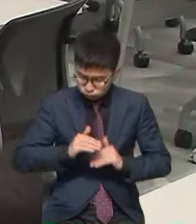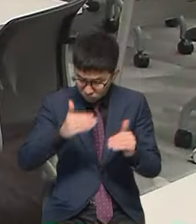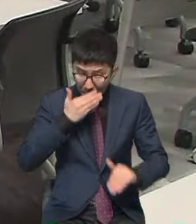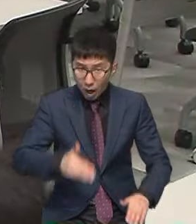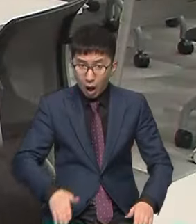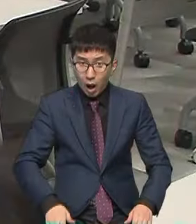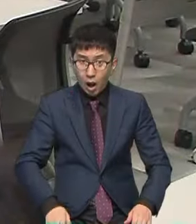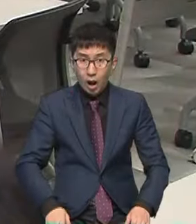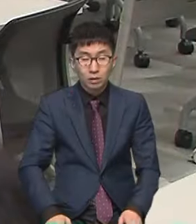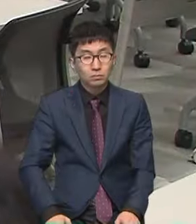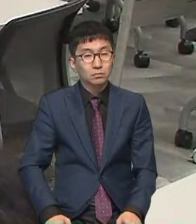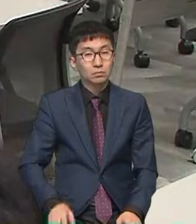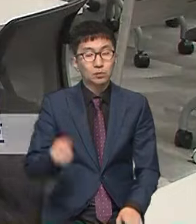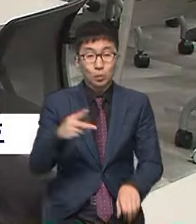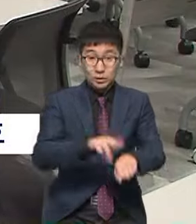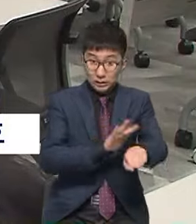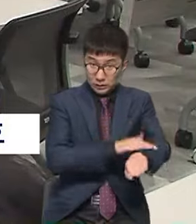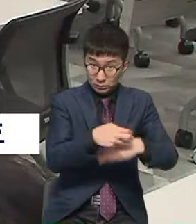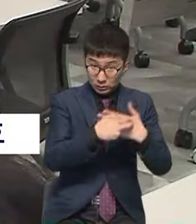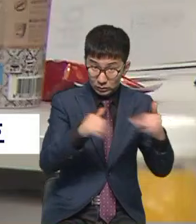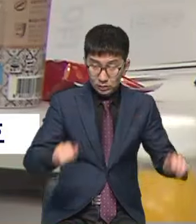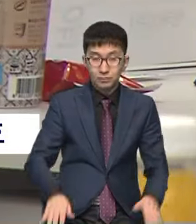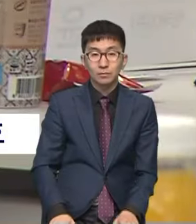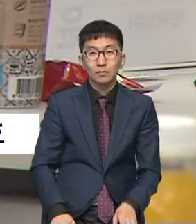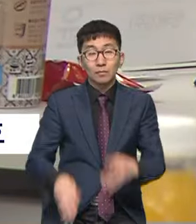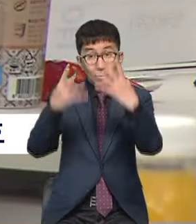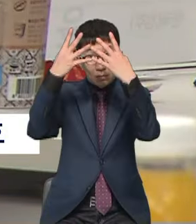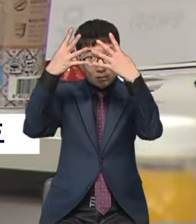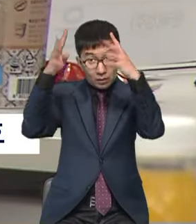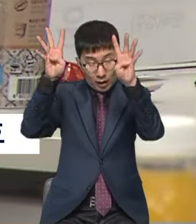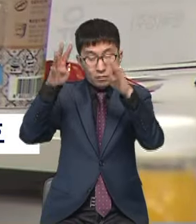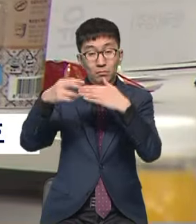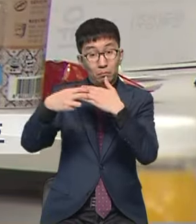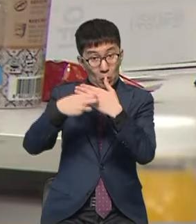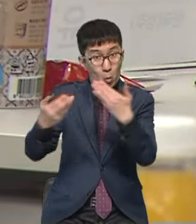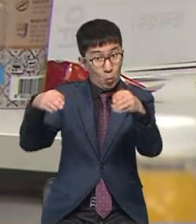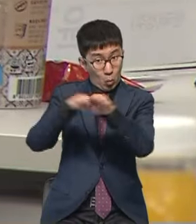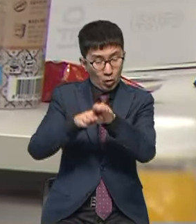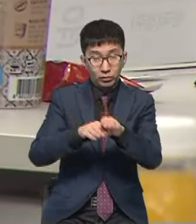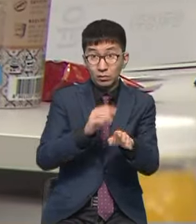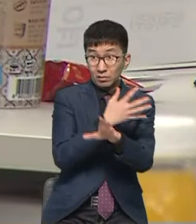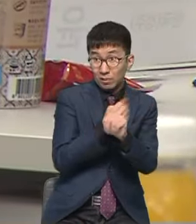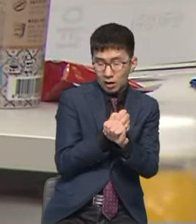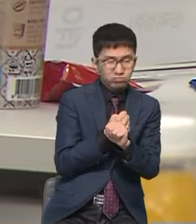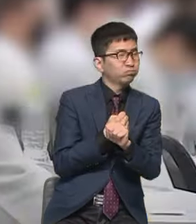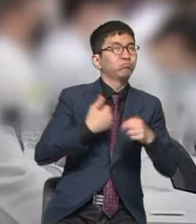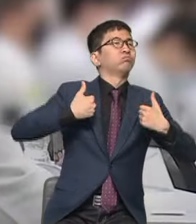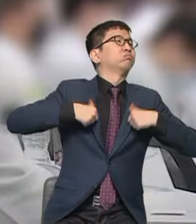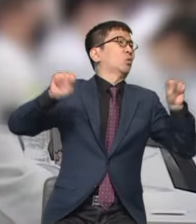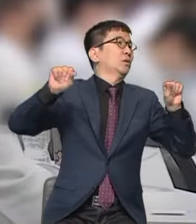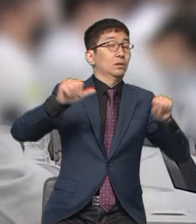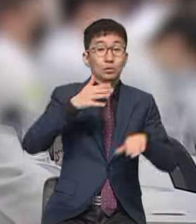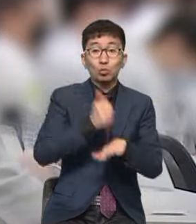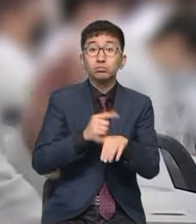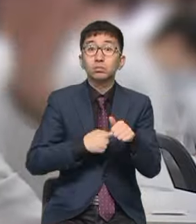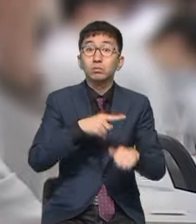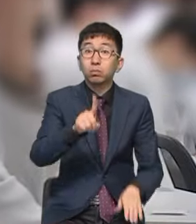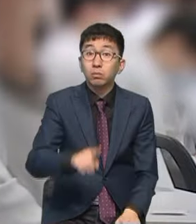(기자) 여기에 전공의들이 수련병원과의 재계약까지 포기할 경우 근로 기간이 종료되는 만큼 이들에게 법적 제재가 쉽지